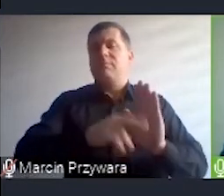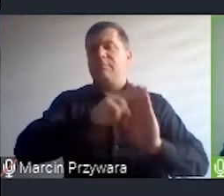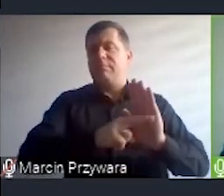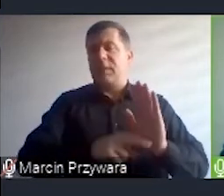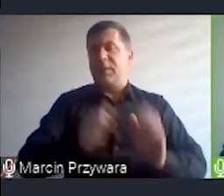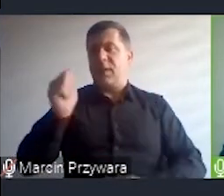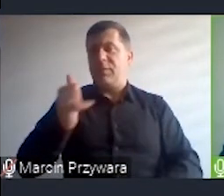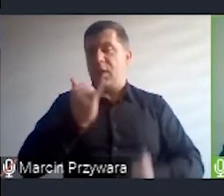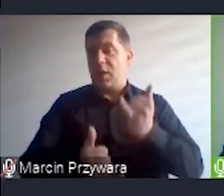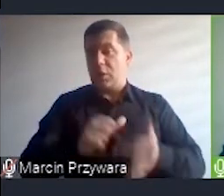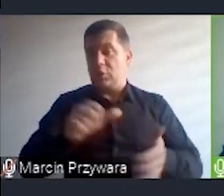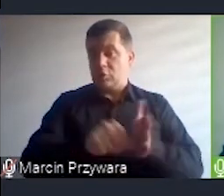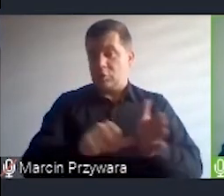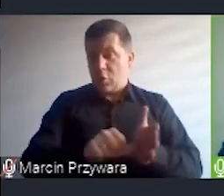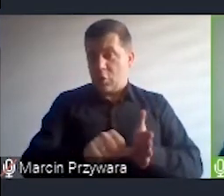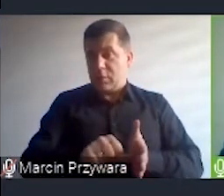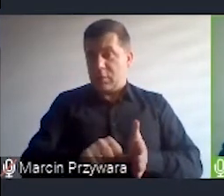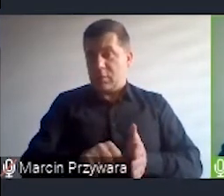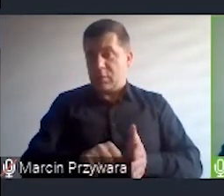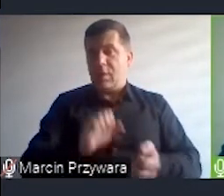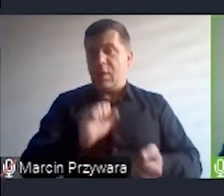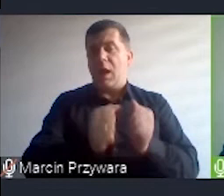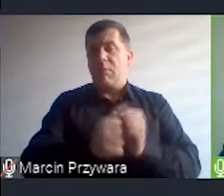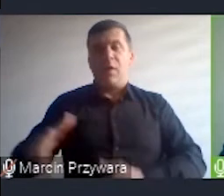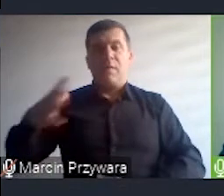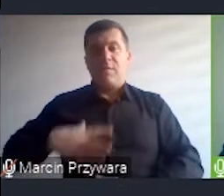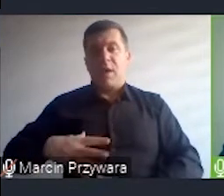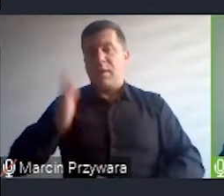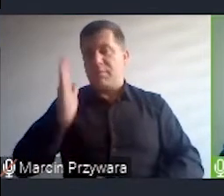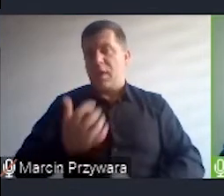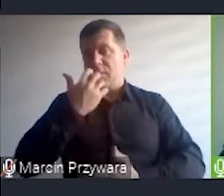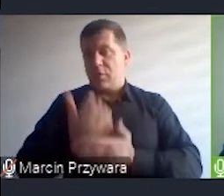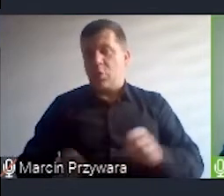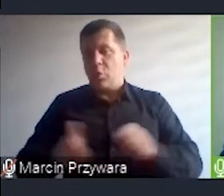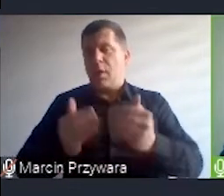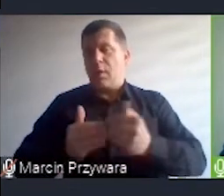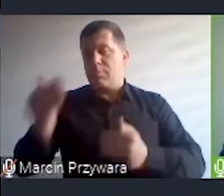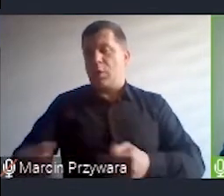Jeśli środek, albo wartości będą wykorzystywane również poza projektem,